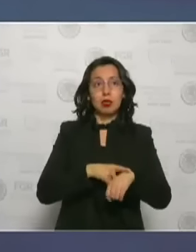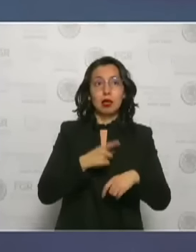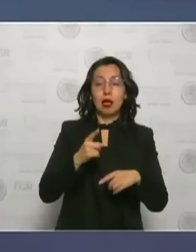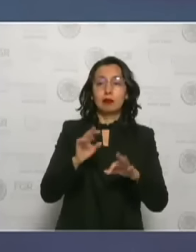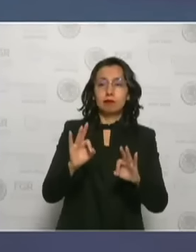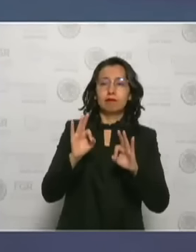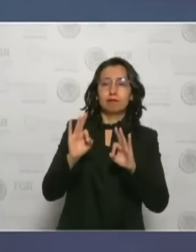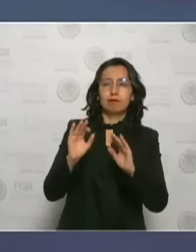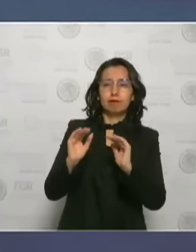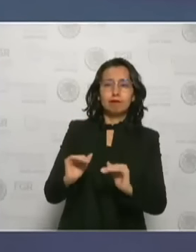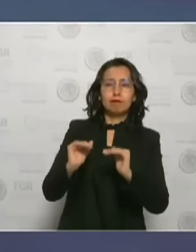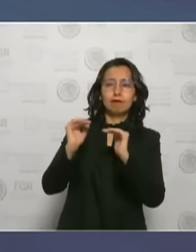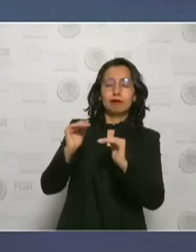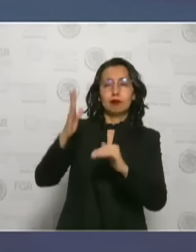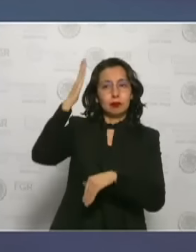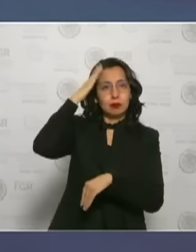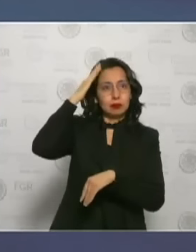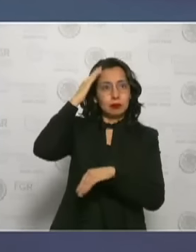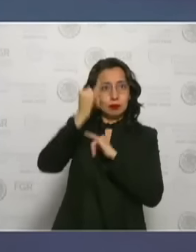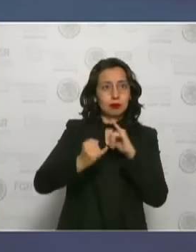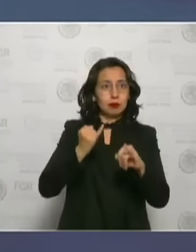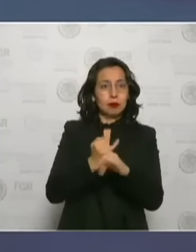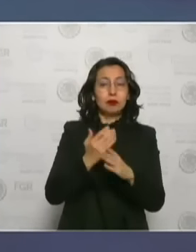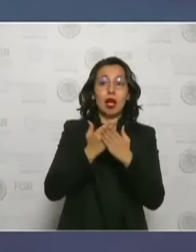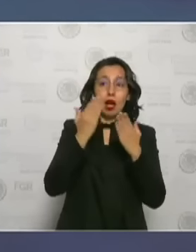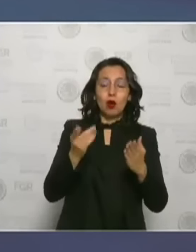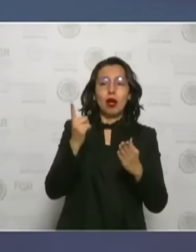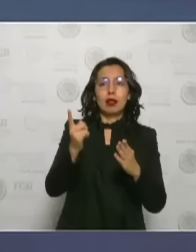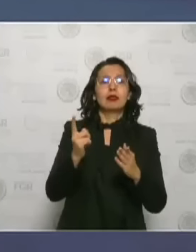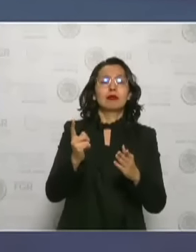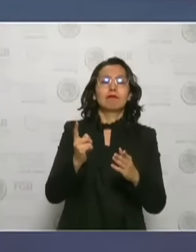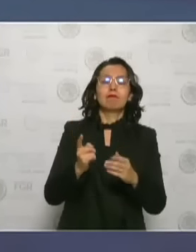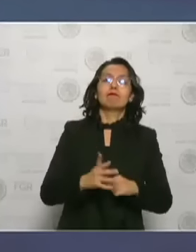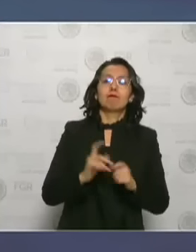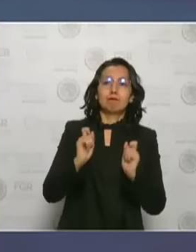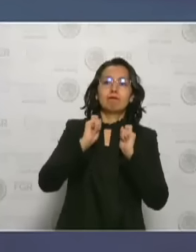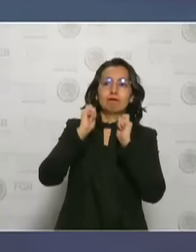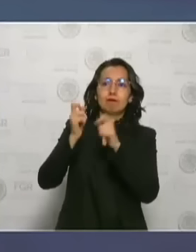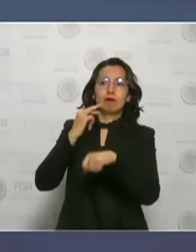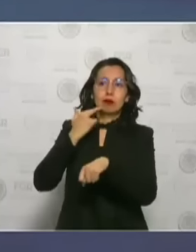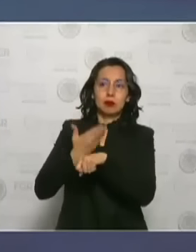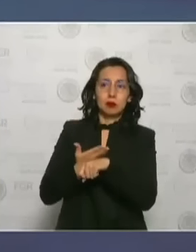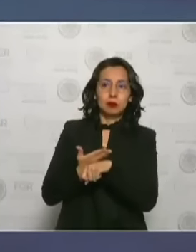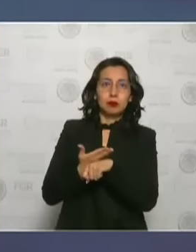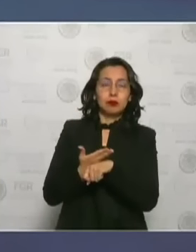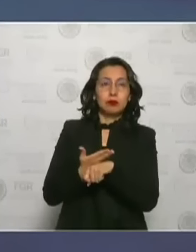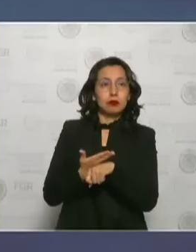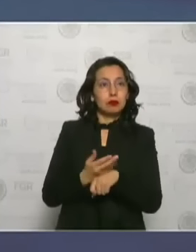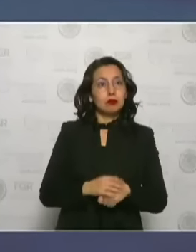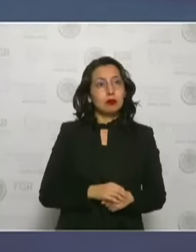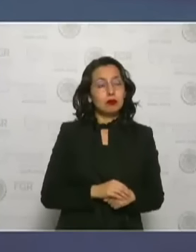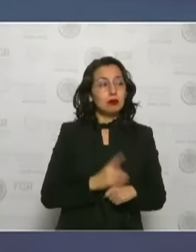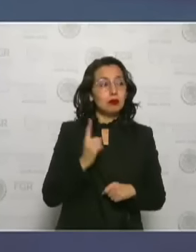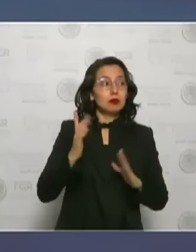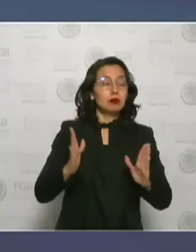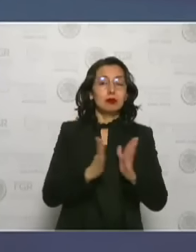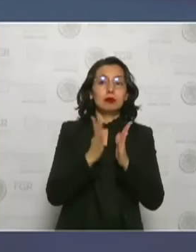liderazgo internacional, asume un rol protagónico. Su participación permite no solo definir una